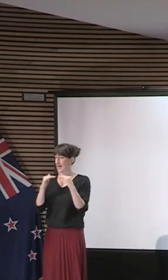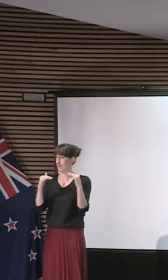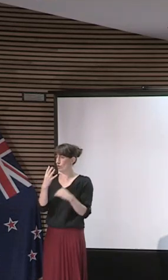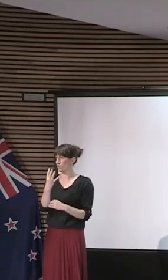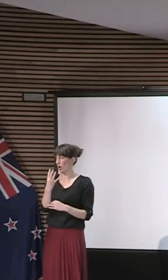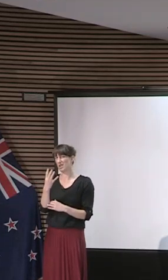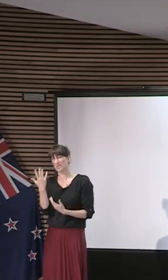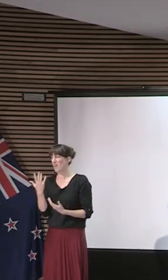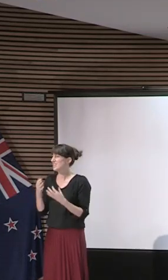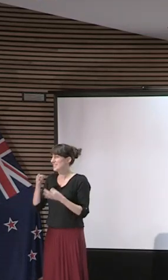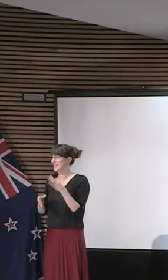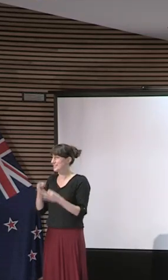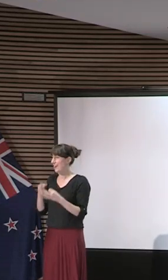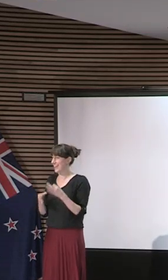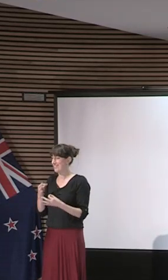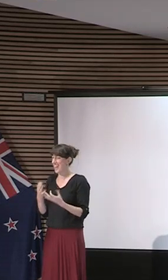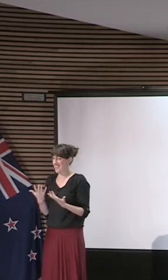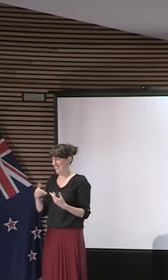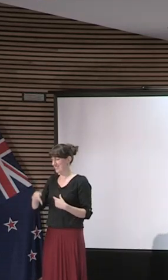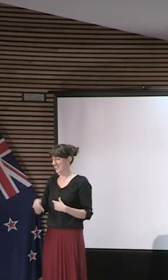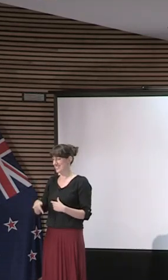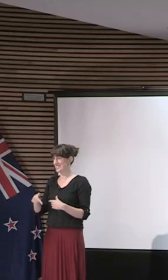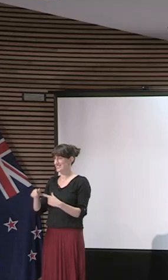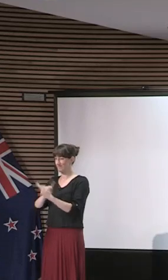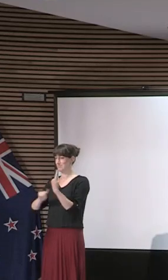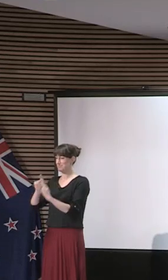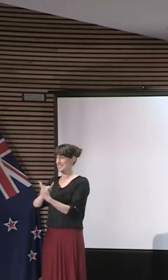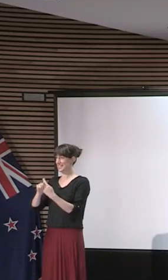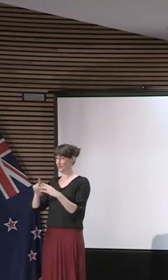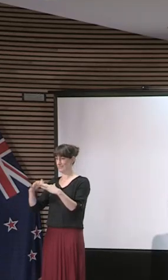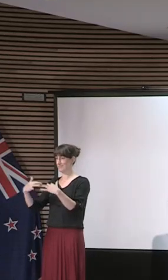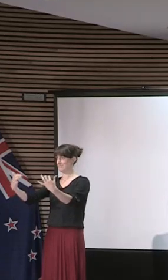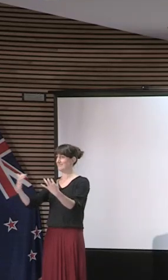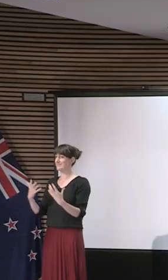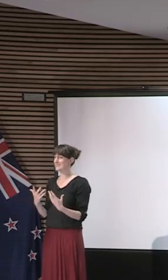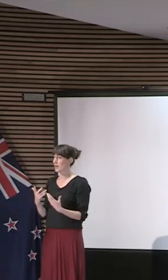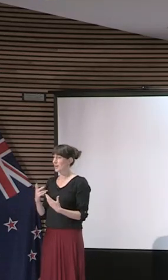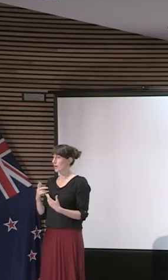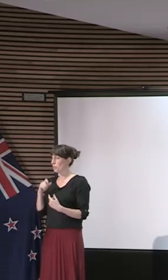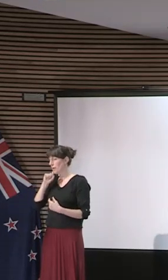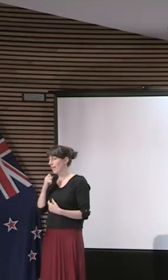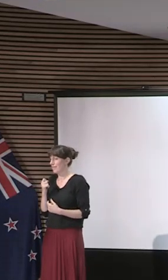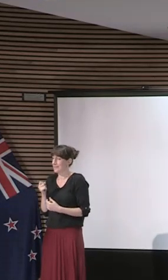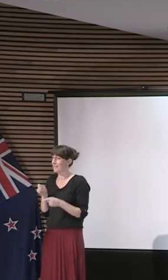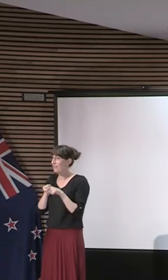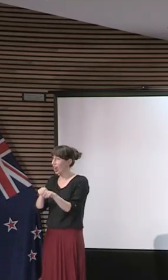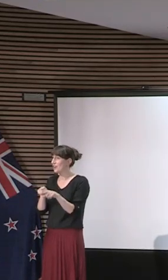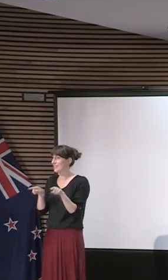mai. Engari kua rongo ano koe